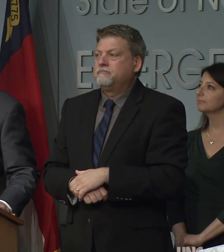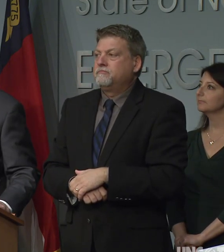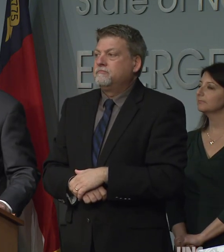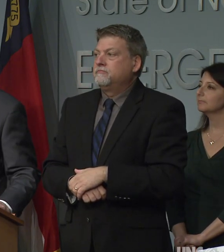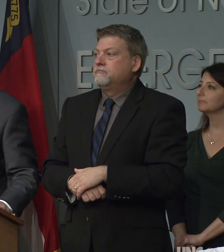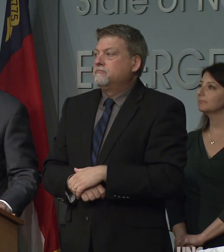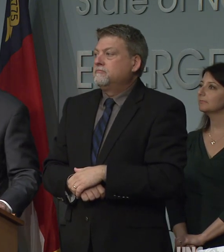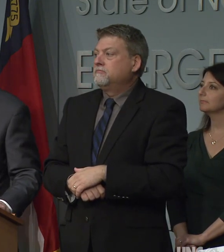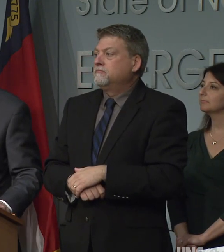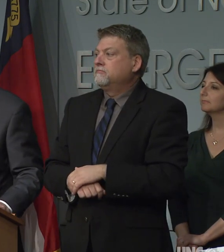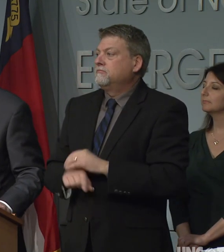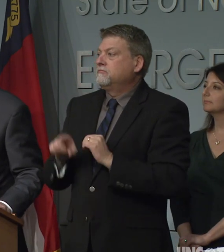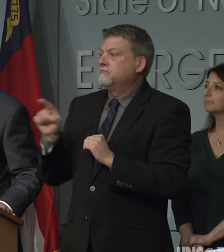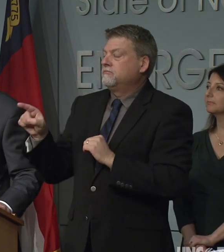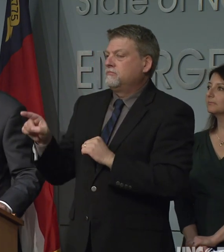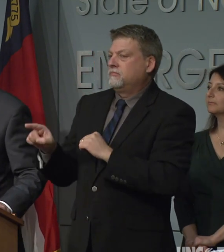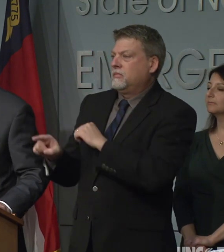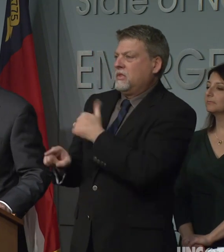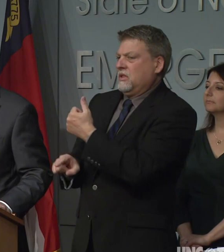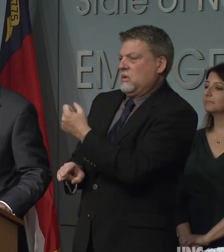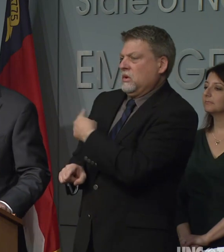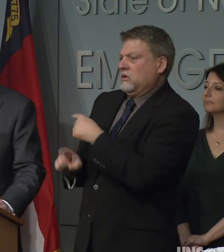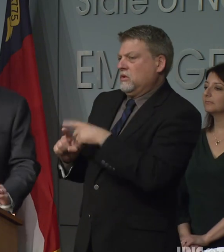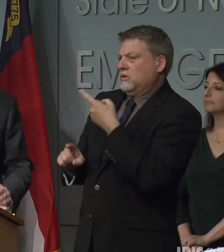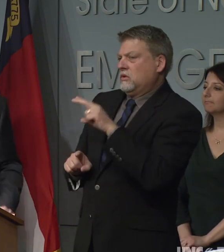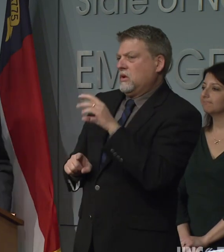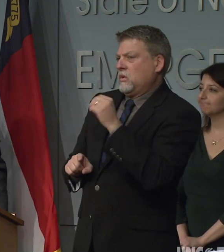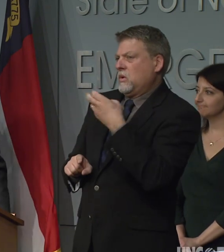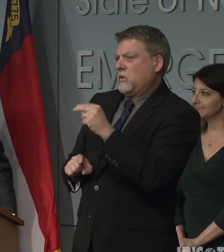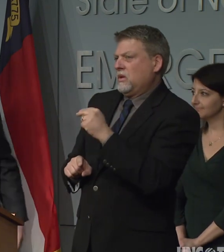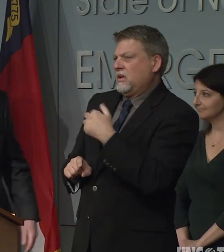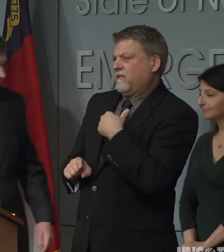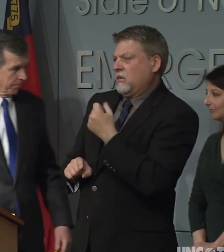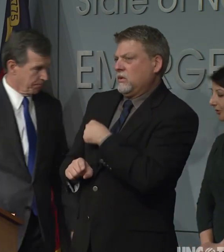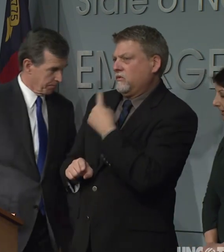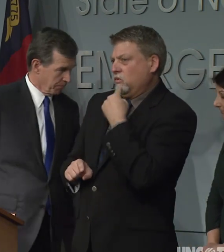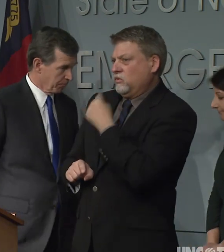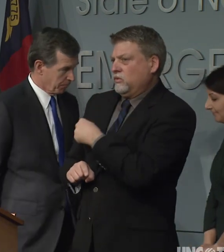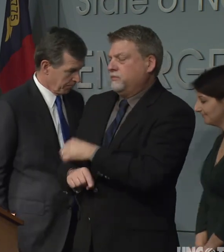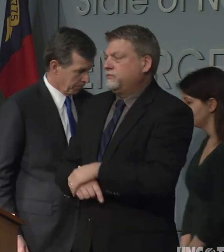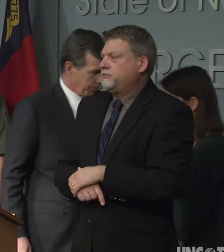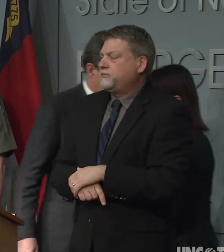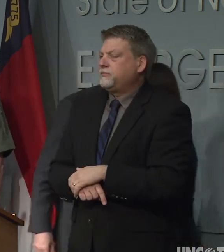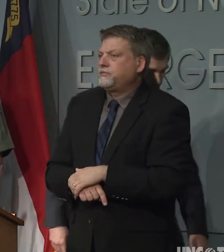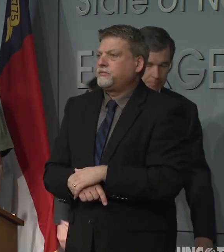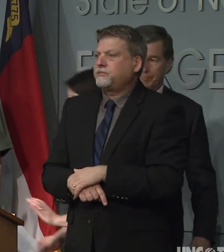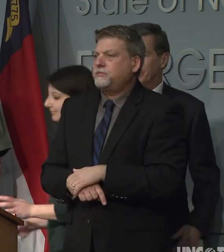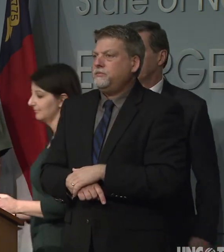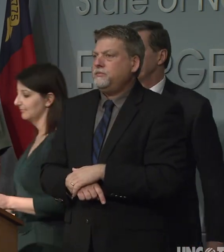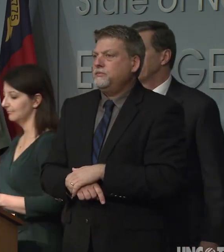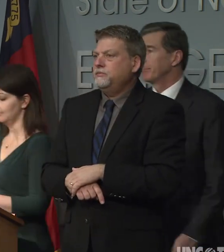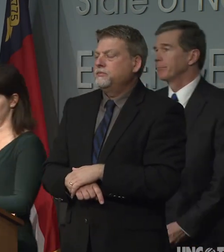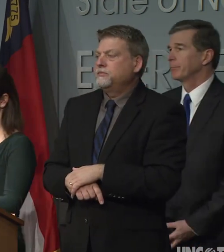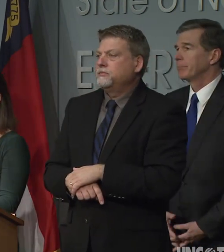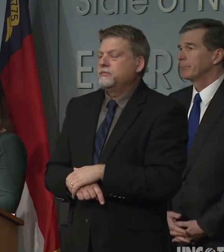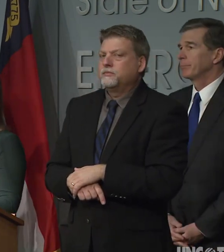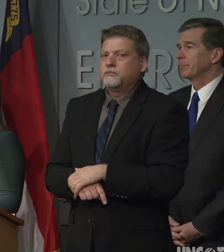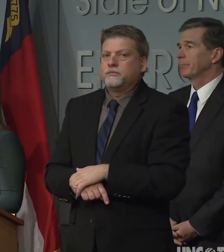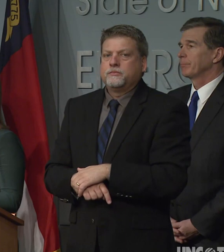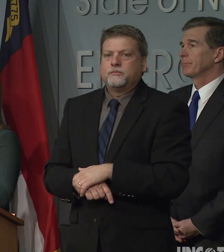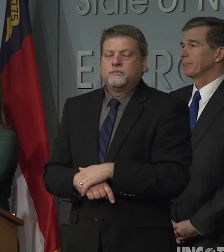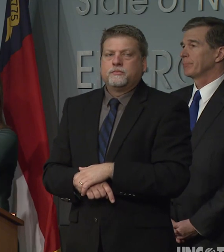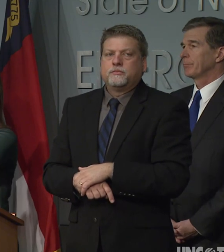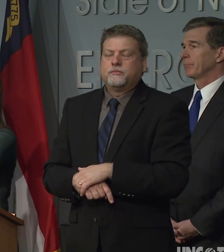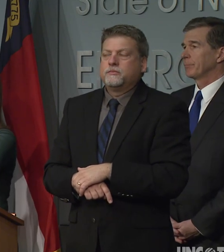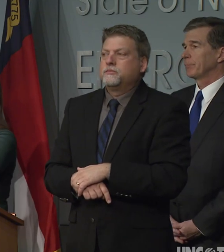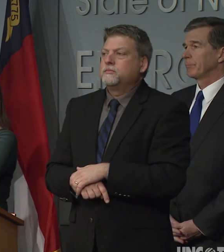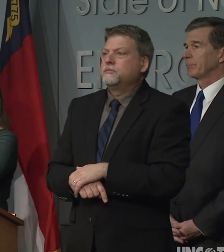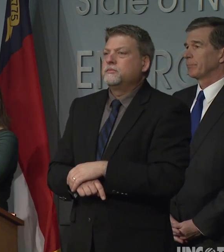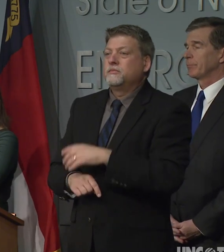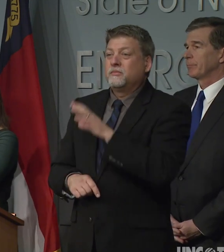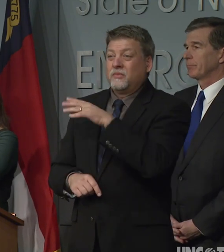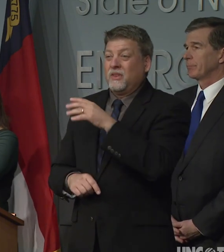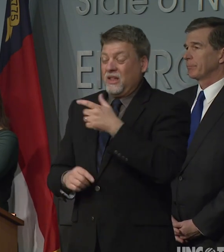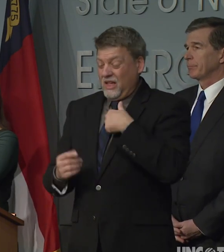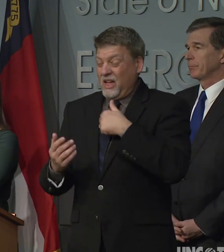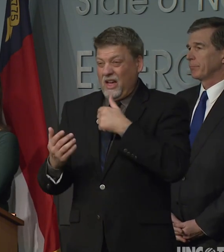decisión de cerrar las escuelas para que no tuvo un para no tuvo influencia para cerrar las escuelas y París. Sí que cuando